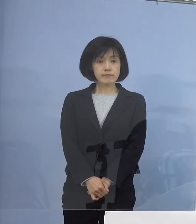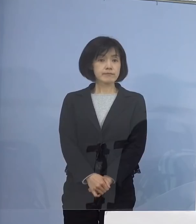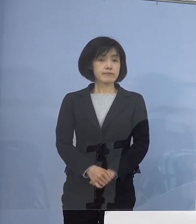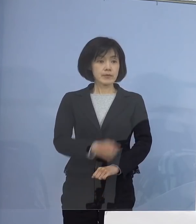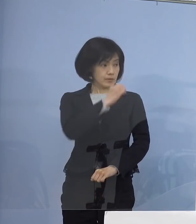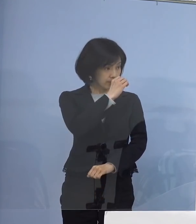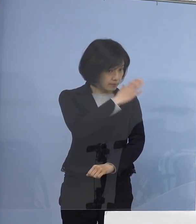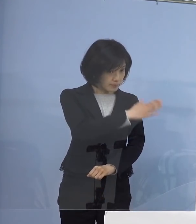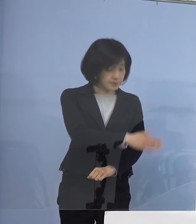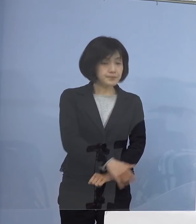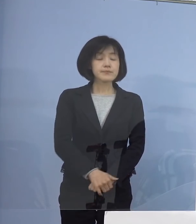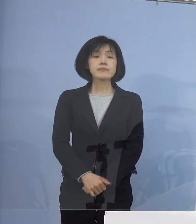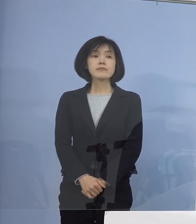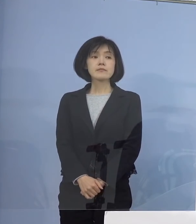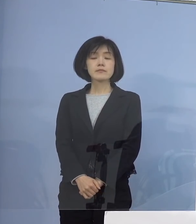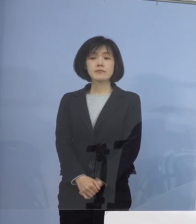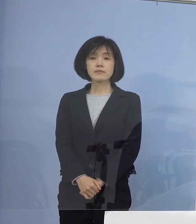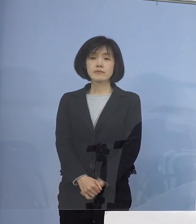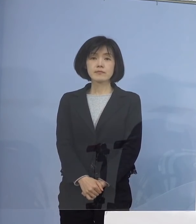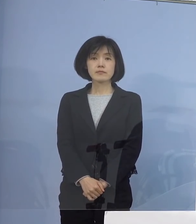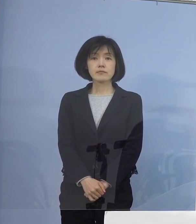（知事） それではよろしくお願いします